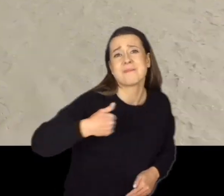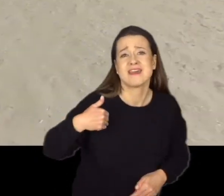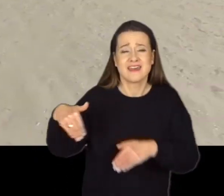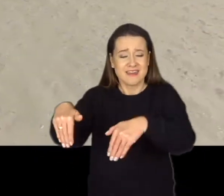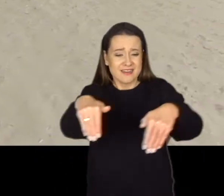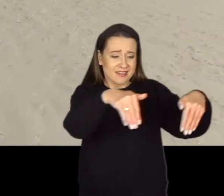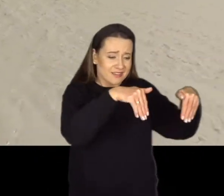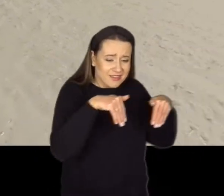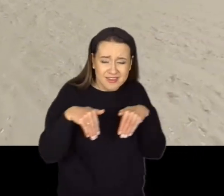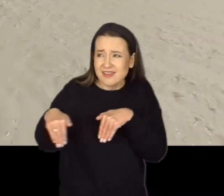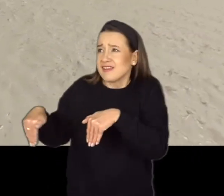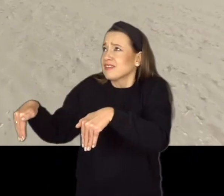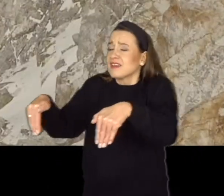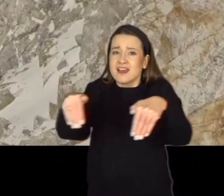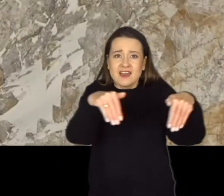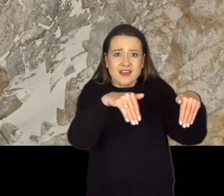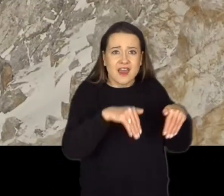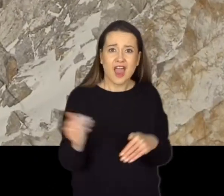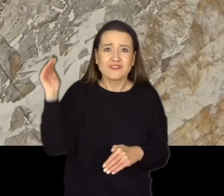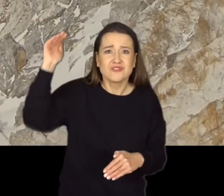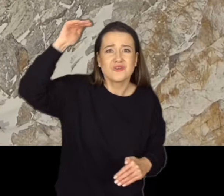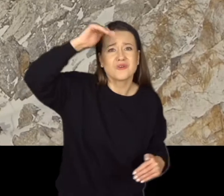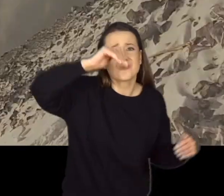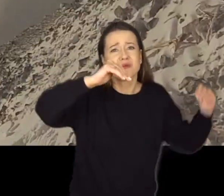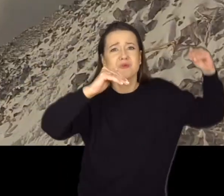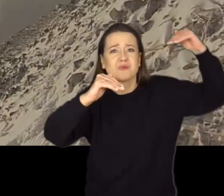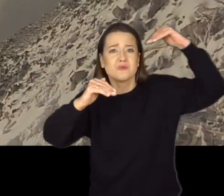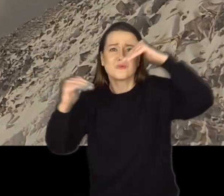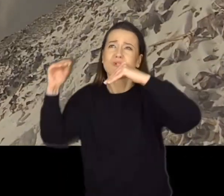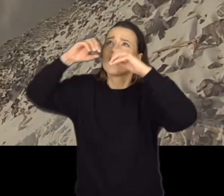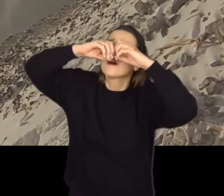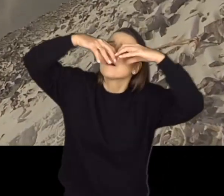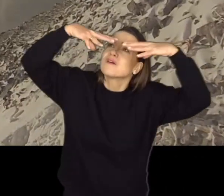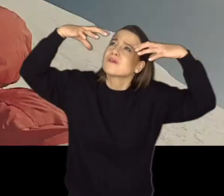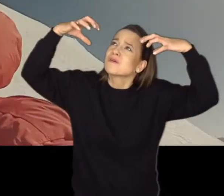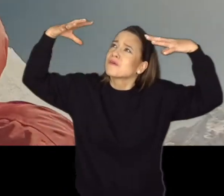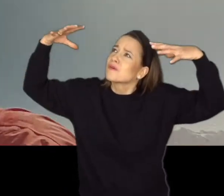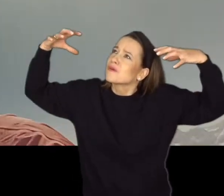Jesteśmy nadzy, nadzy pośród chmur